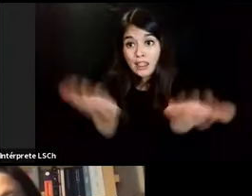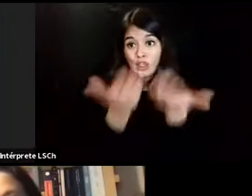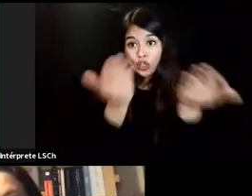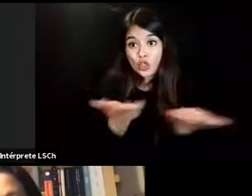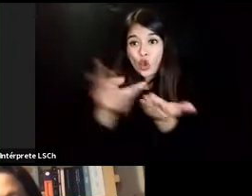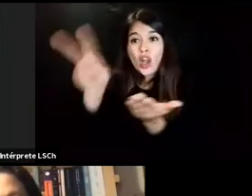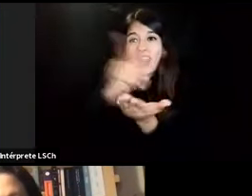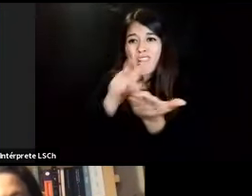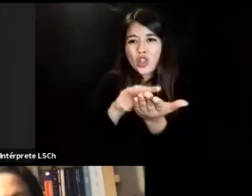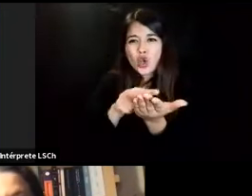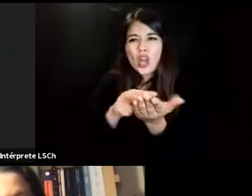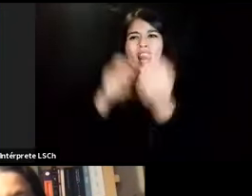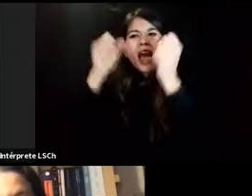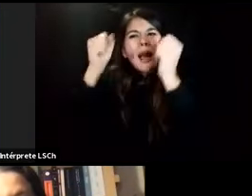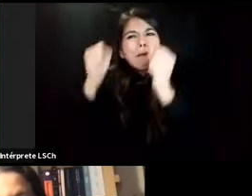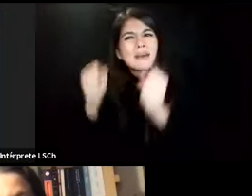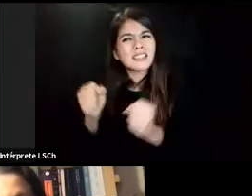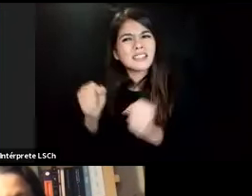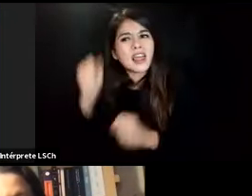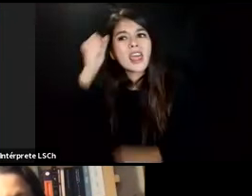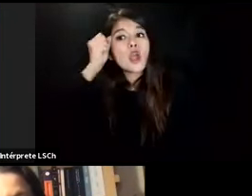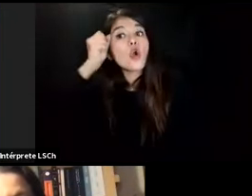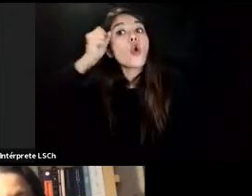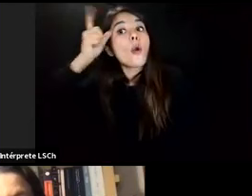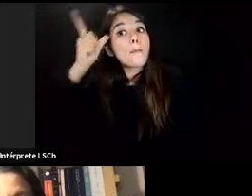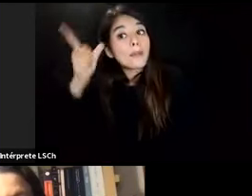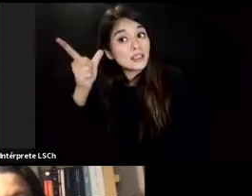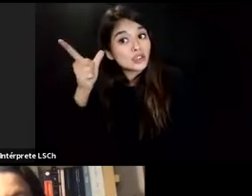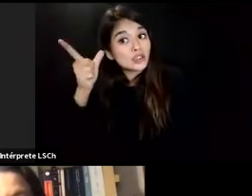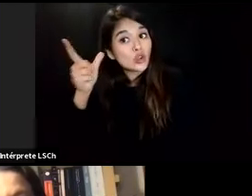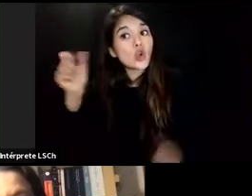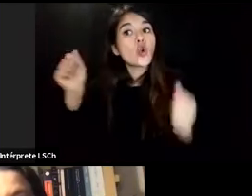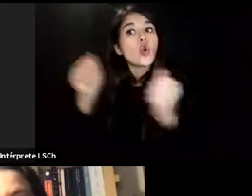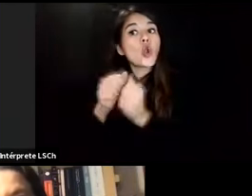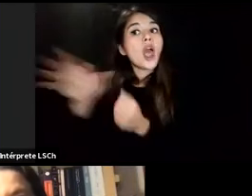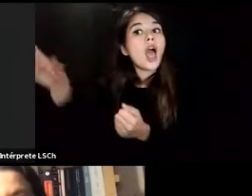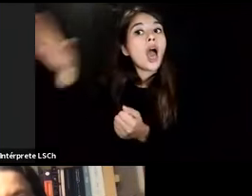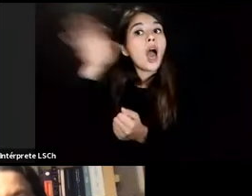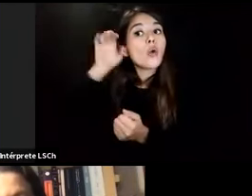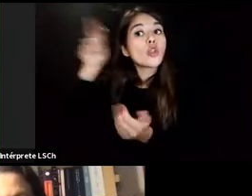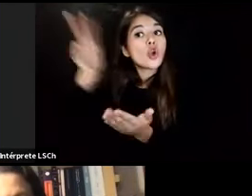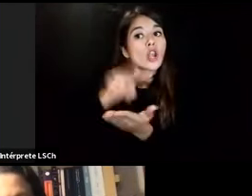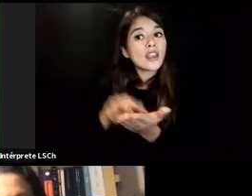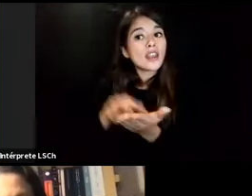escrita con los saurios libros y después otra persona que hace una introducción